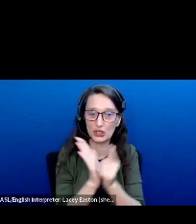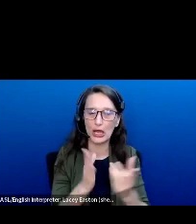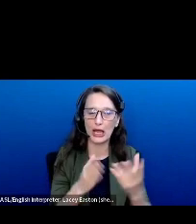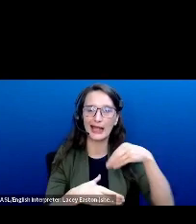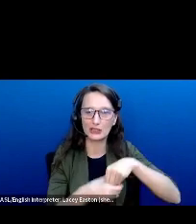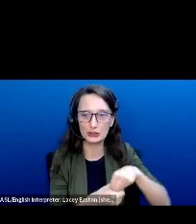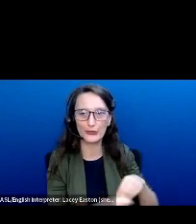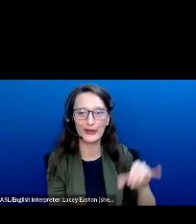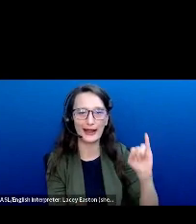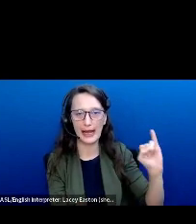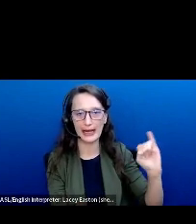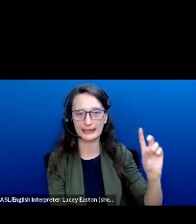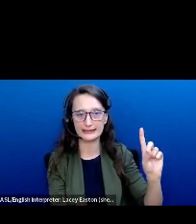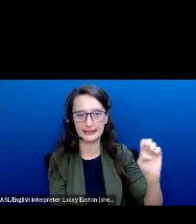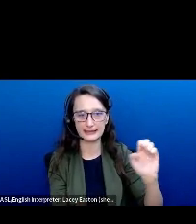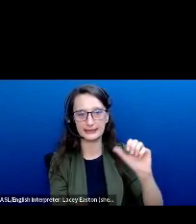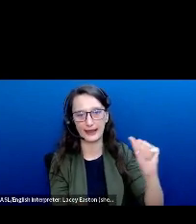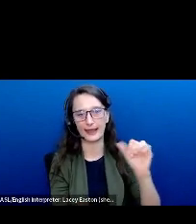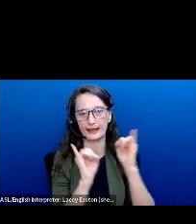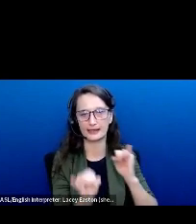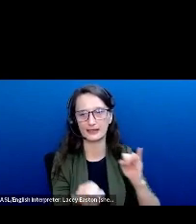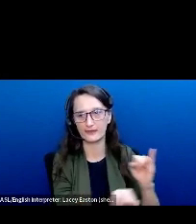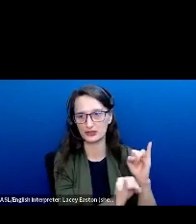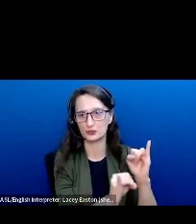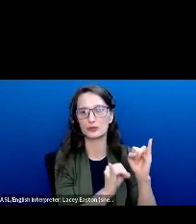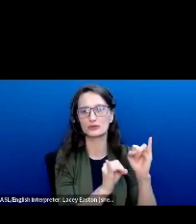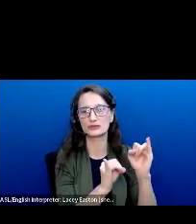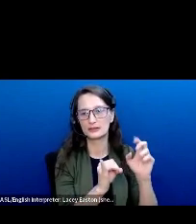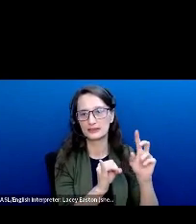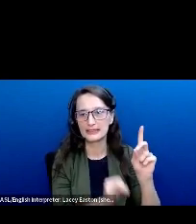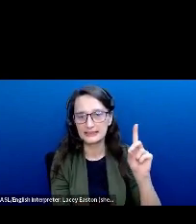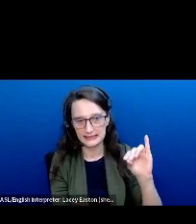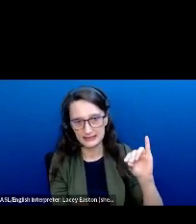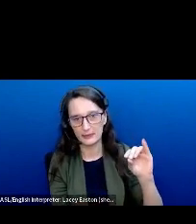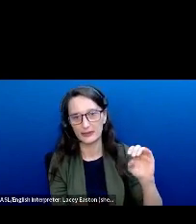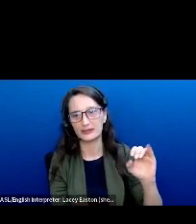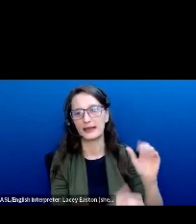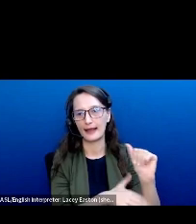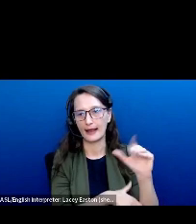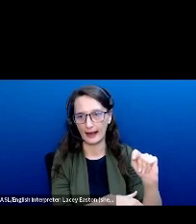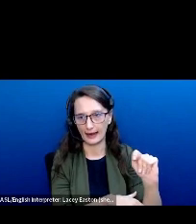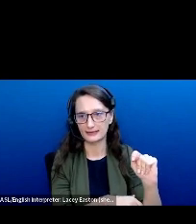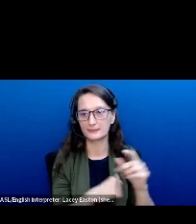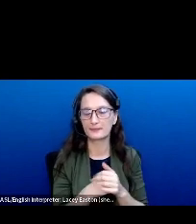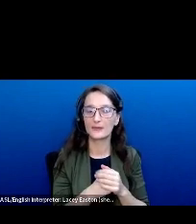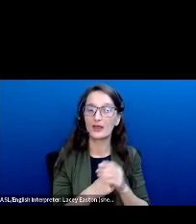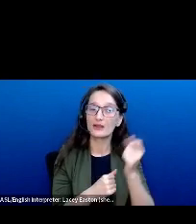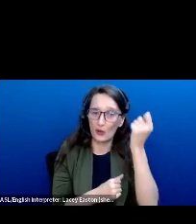señalar, como se mencionó anteriormente. En la sesión de hoy habrá muchas referencias legales, pero